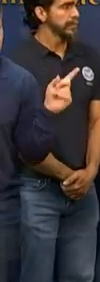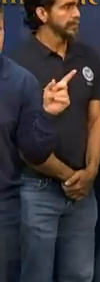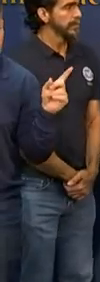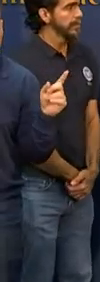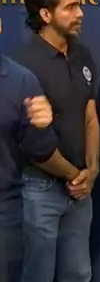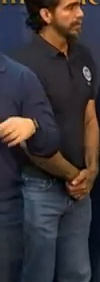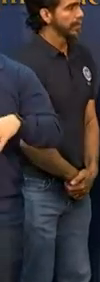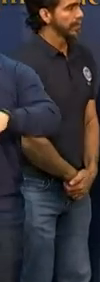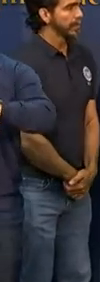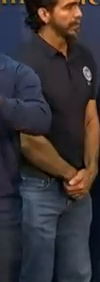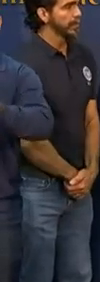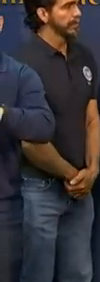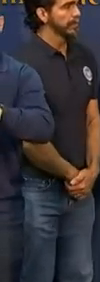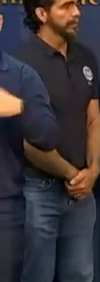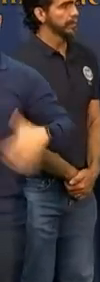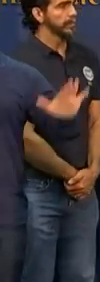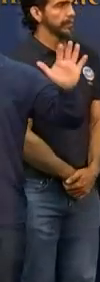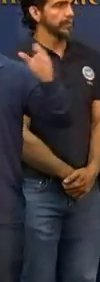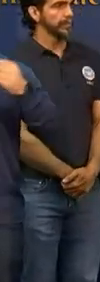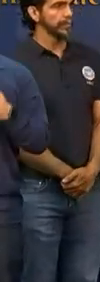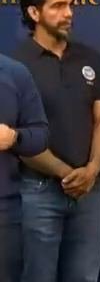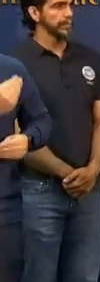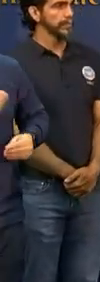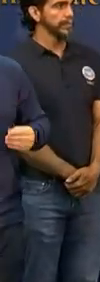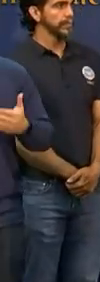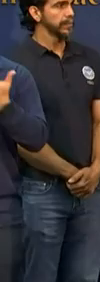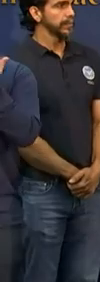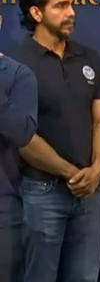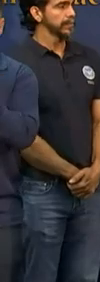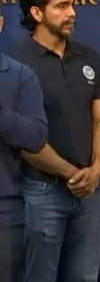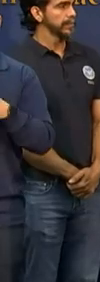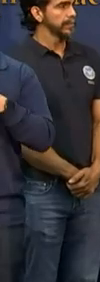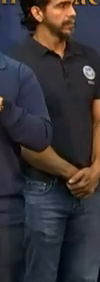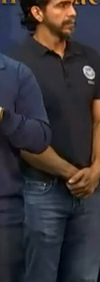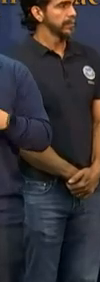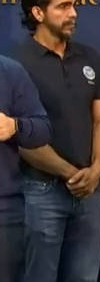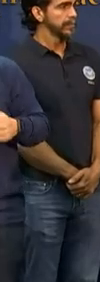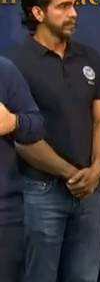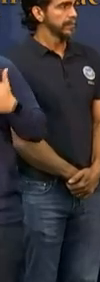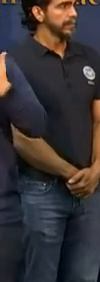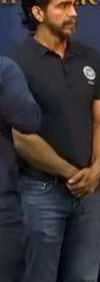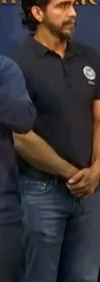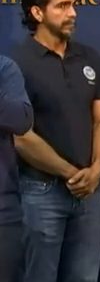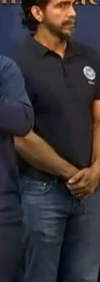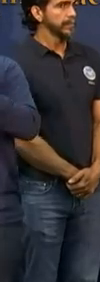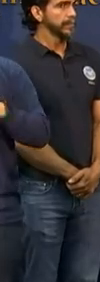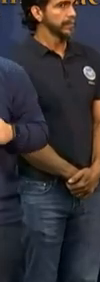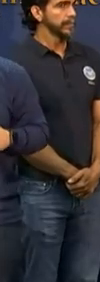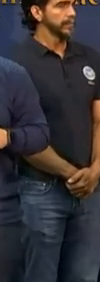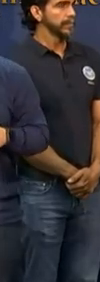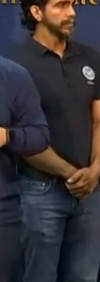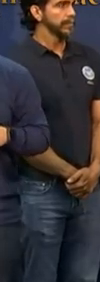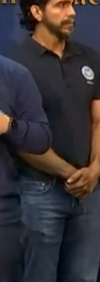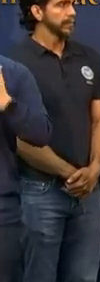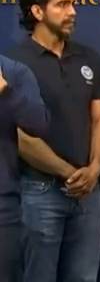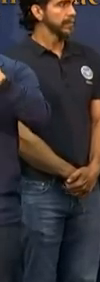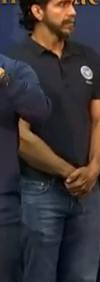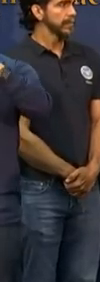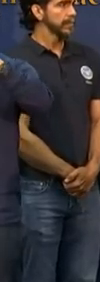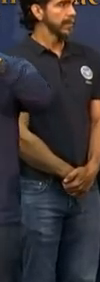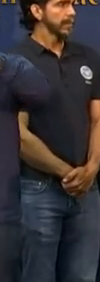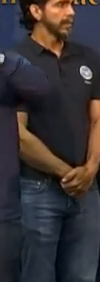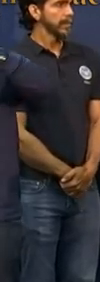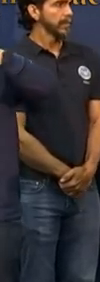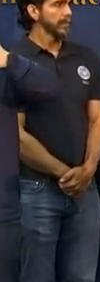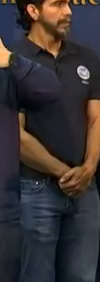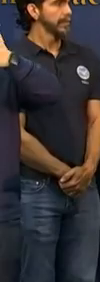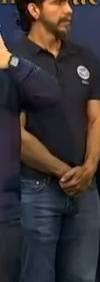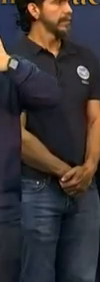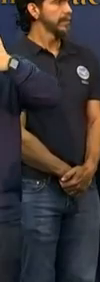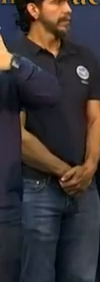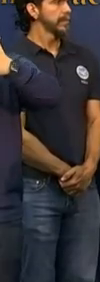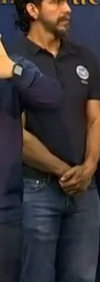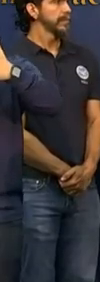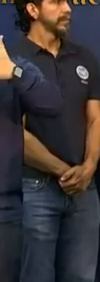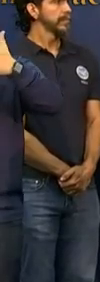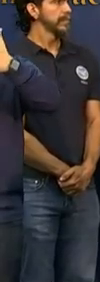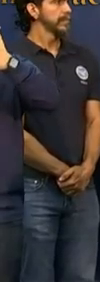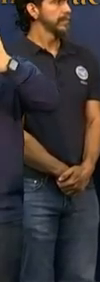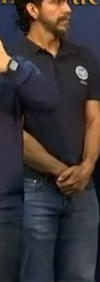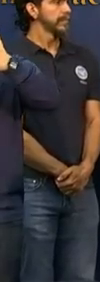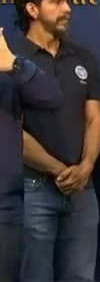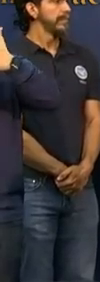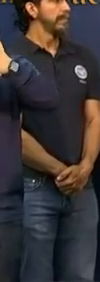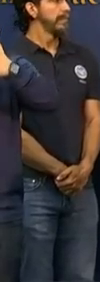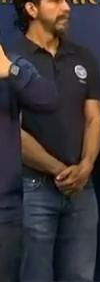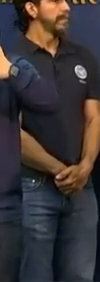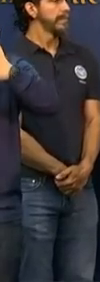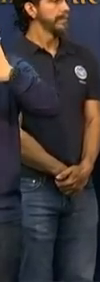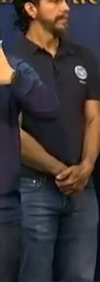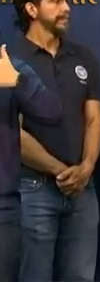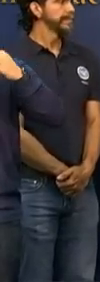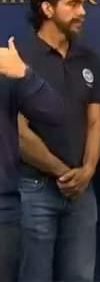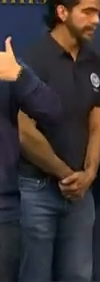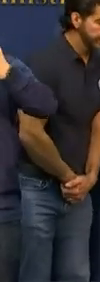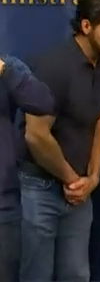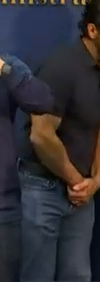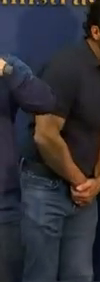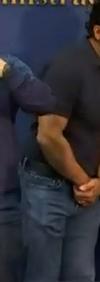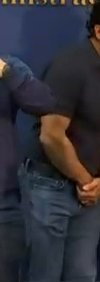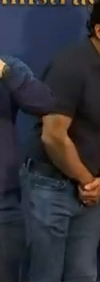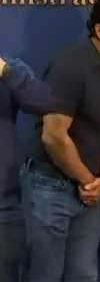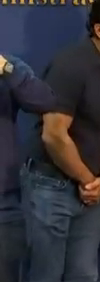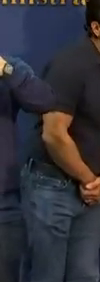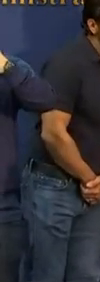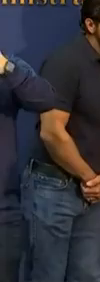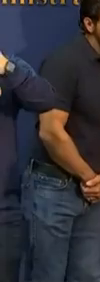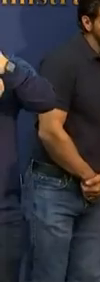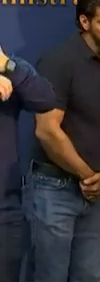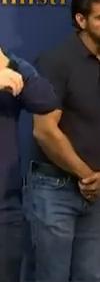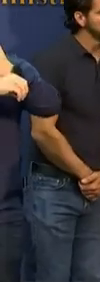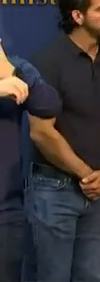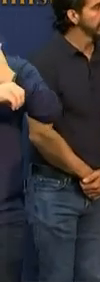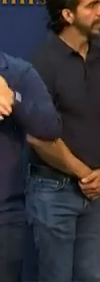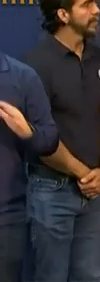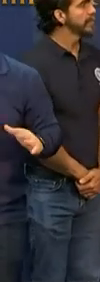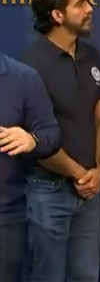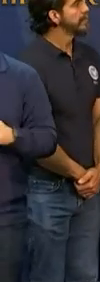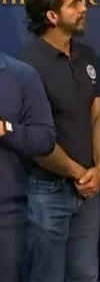ES MAYORMENTE.